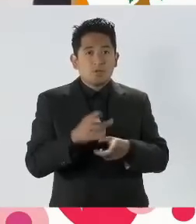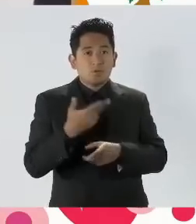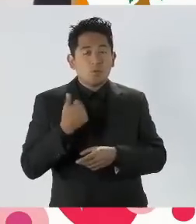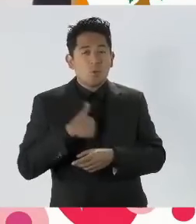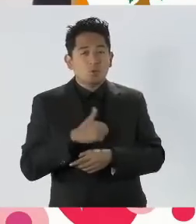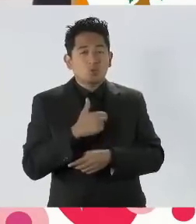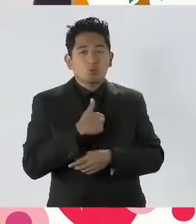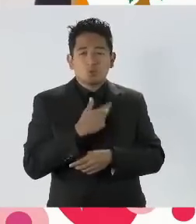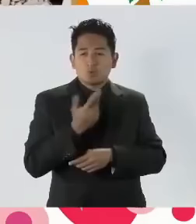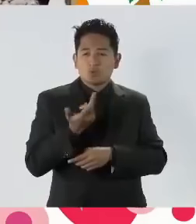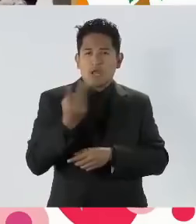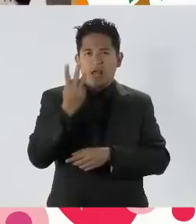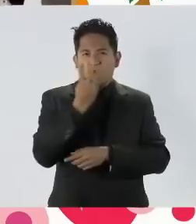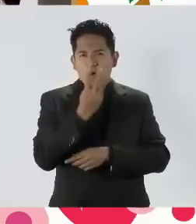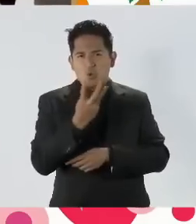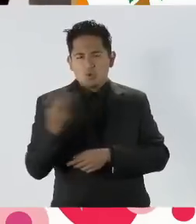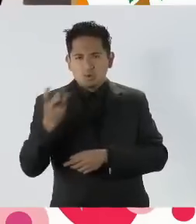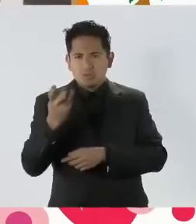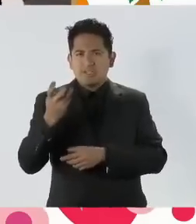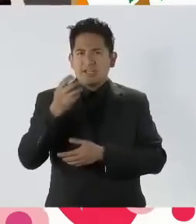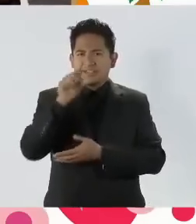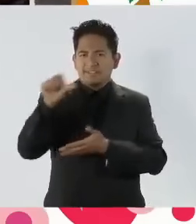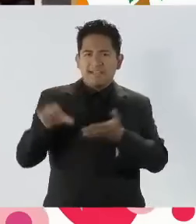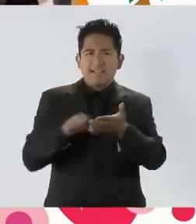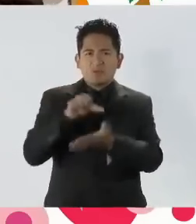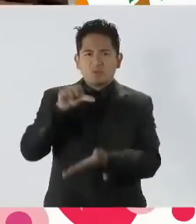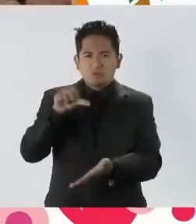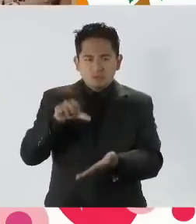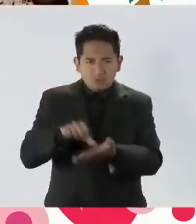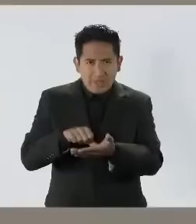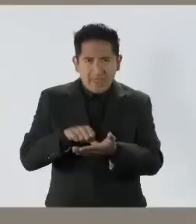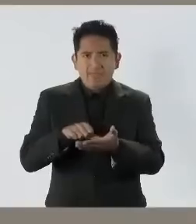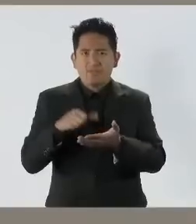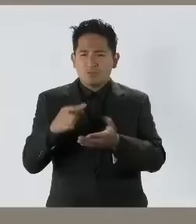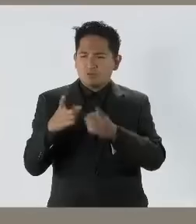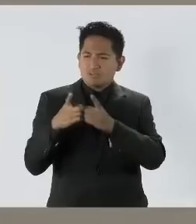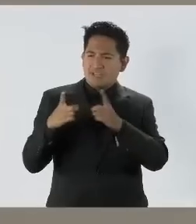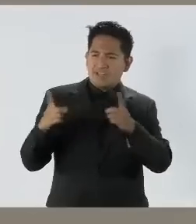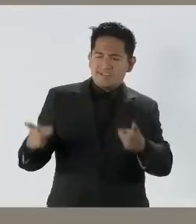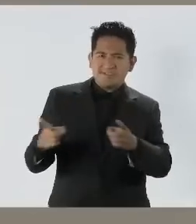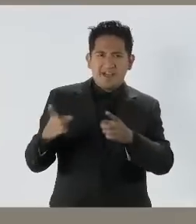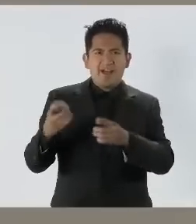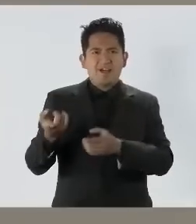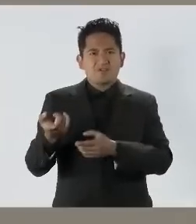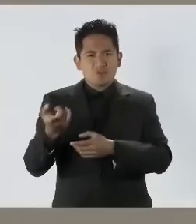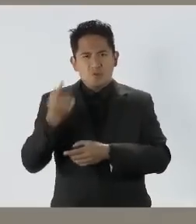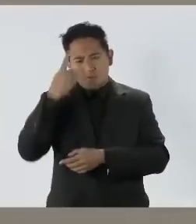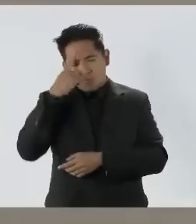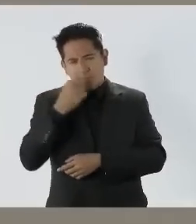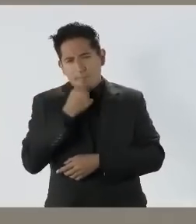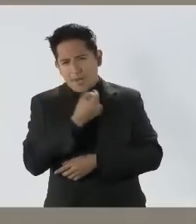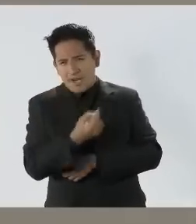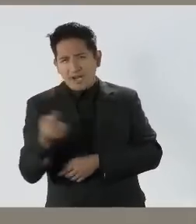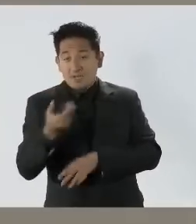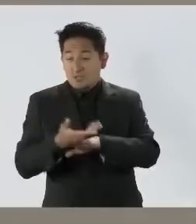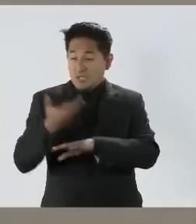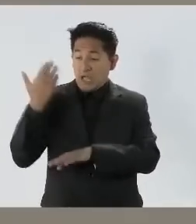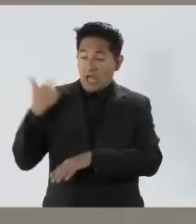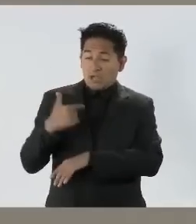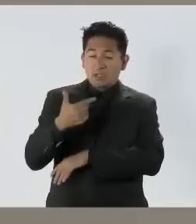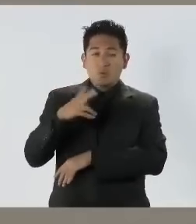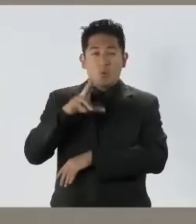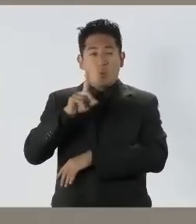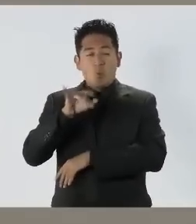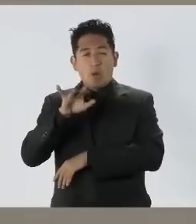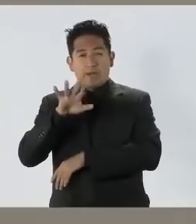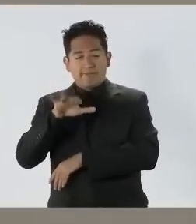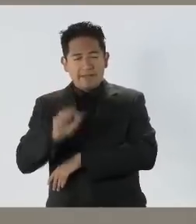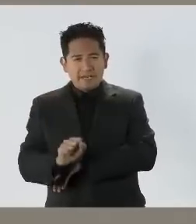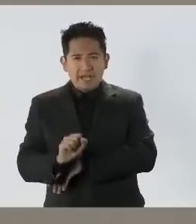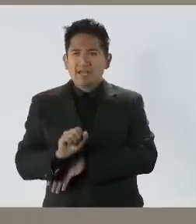atención y desarrollo infantil lo que antes se llamaban guarderías vamos a construir 300 en la